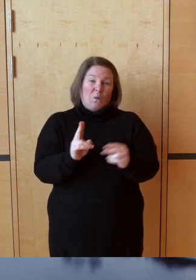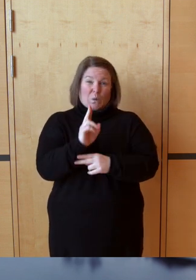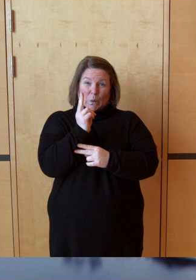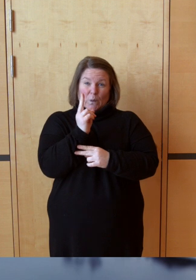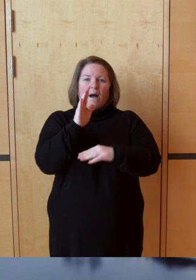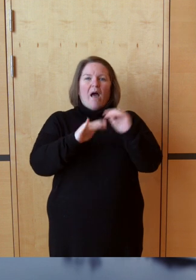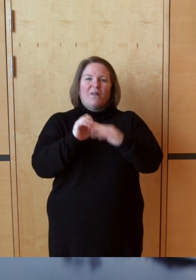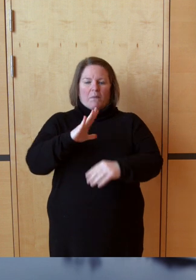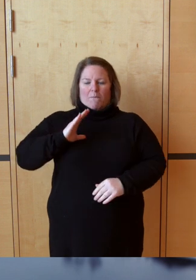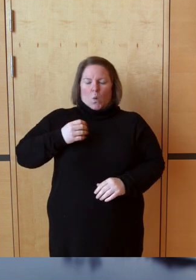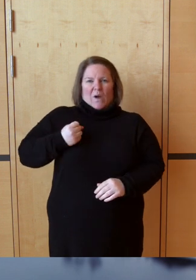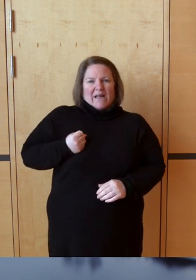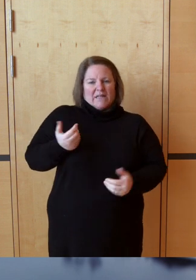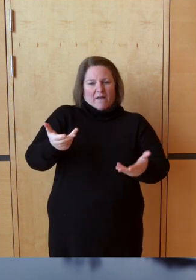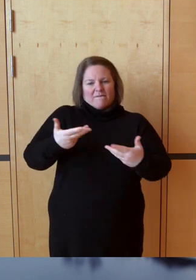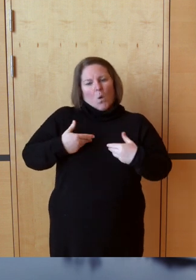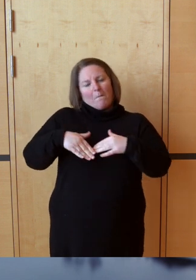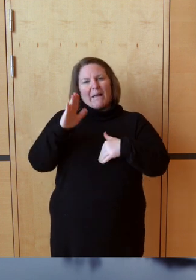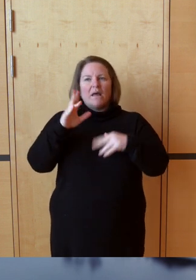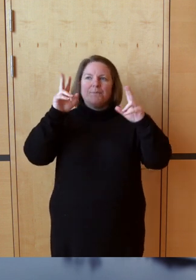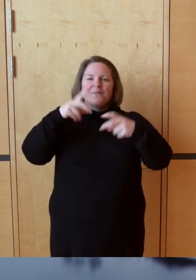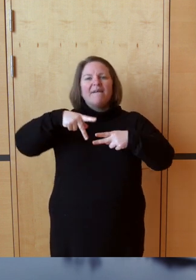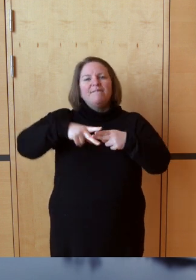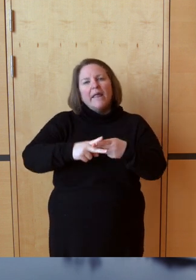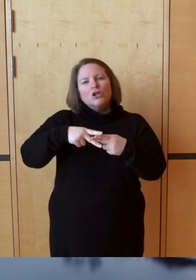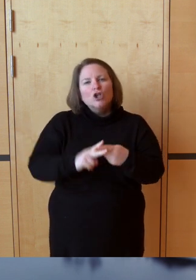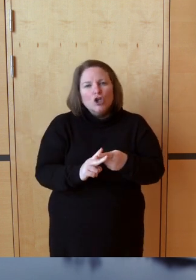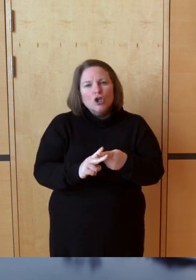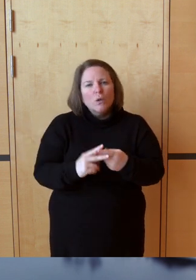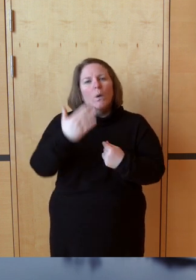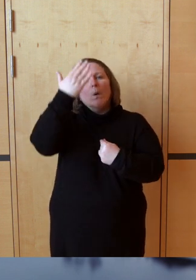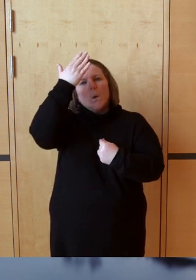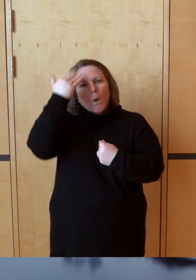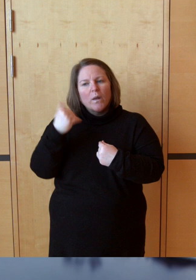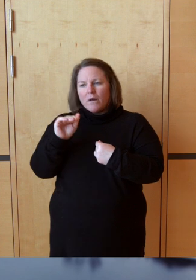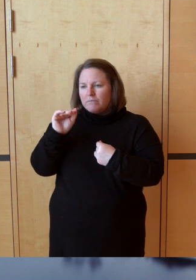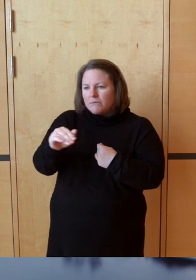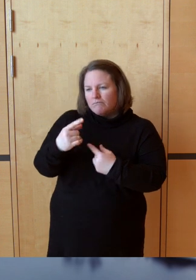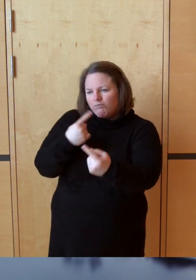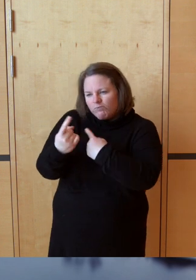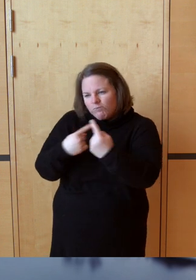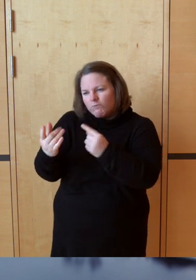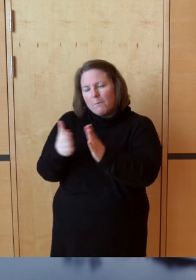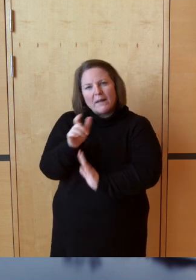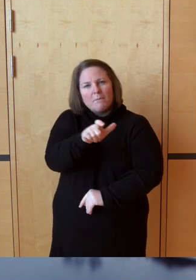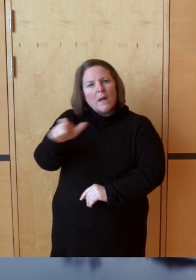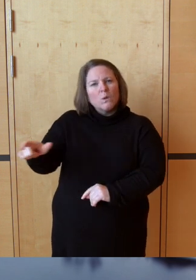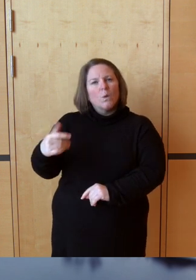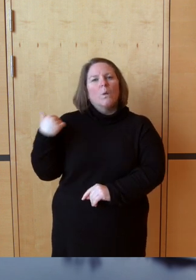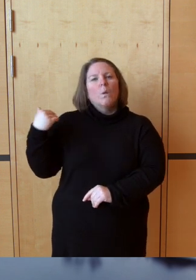Lite mer verktyg att kunna prata med dem som är ute och På nätterna med bilarna